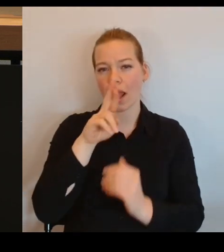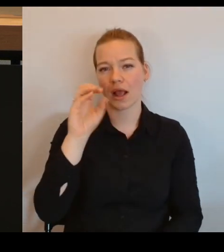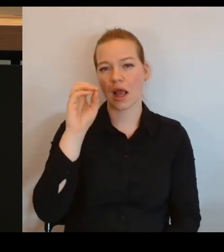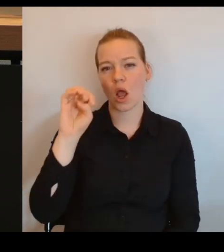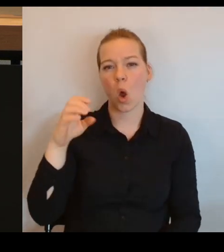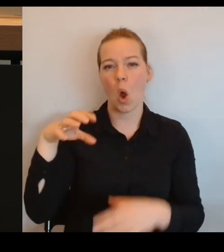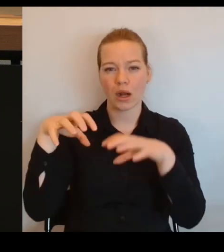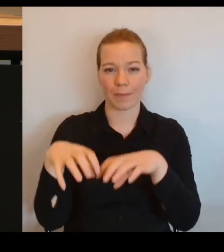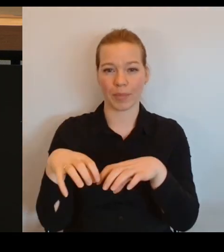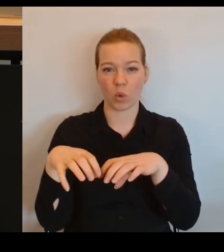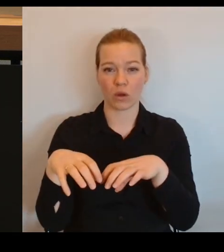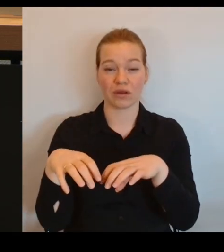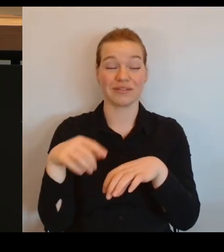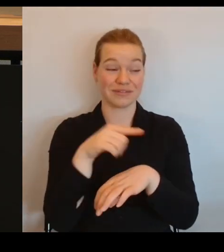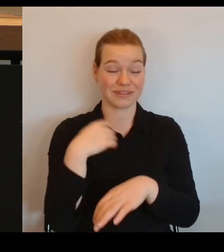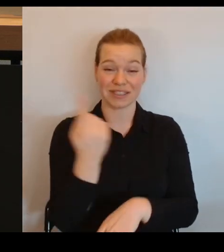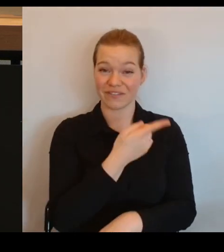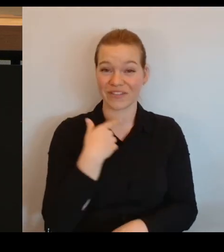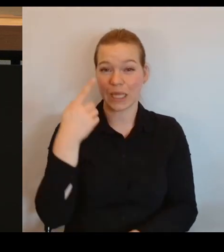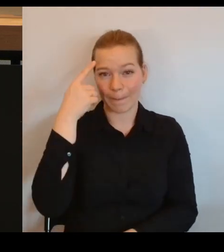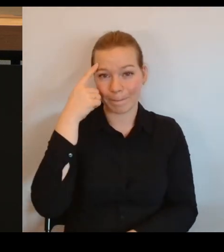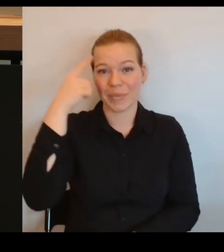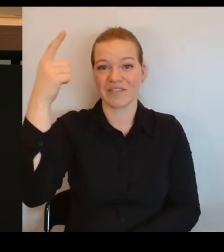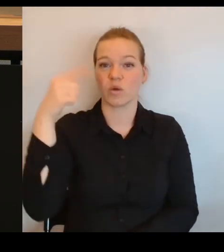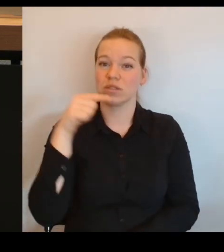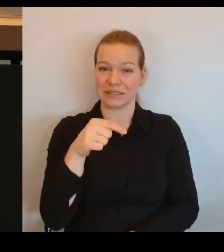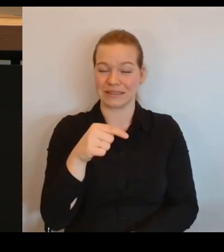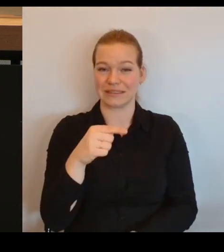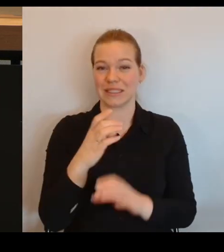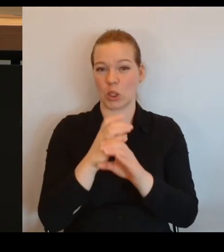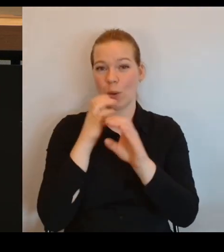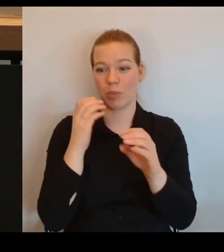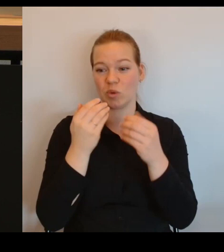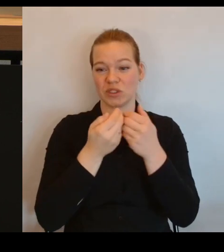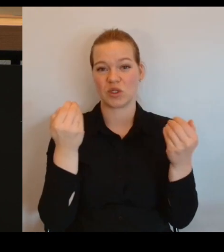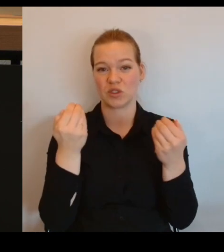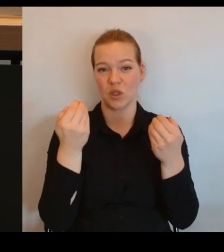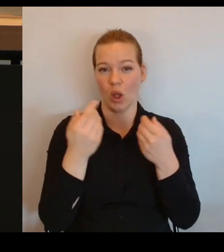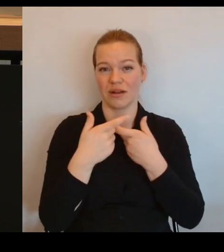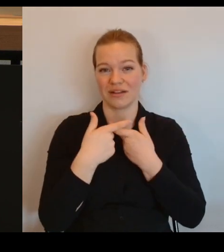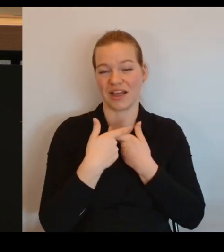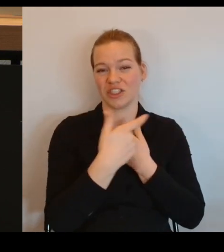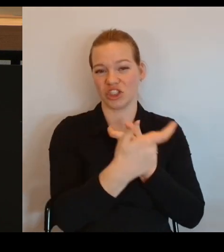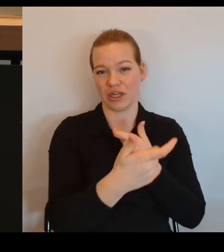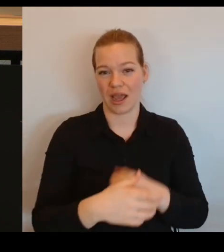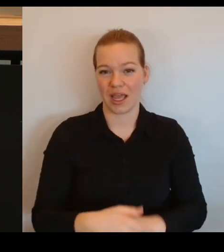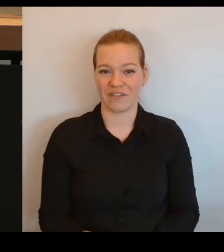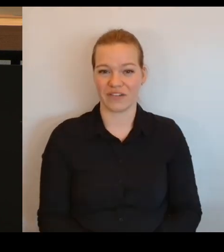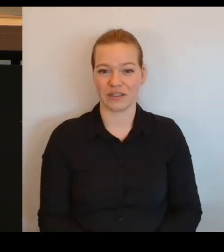Es schmerzt wirklich, wenn Anordnungen zurückgenommen werden, weil geltendes Recht umgesetzt werden muss.